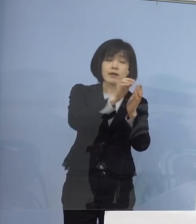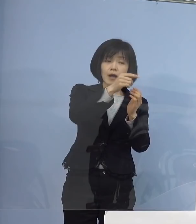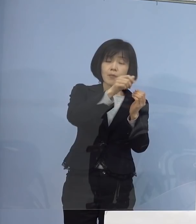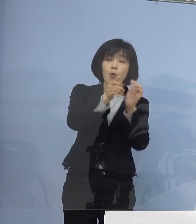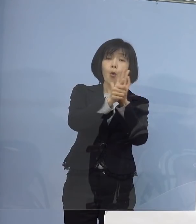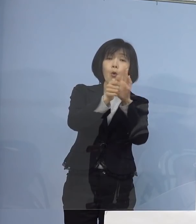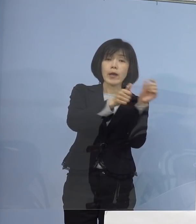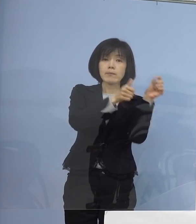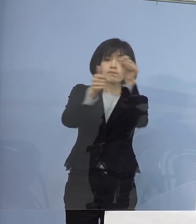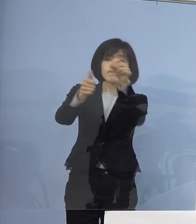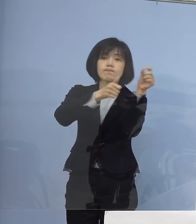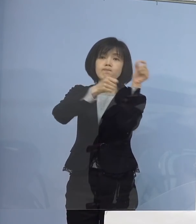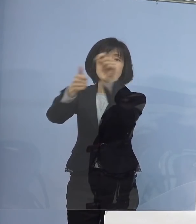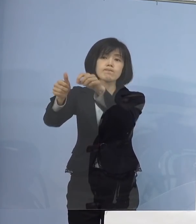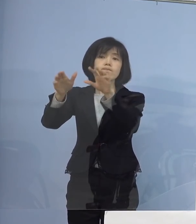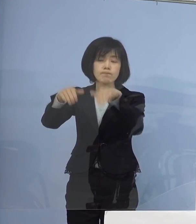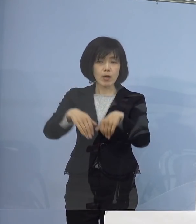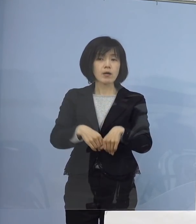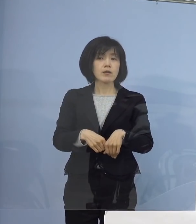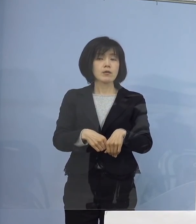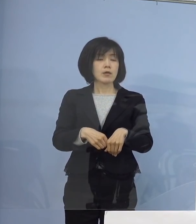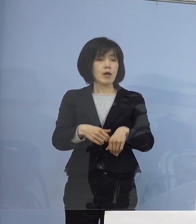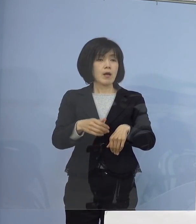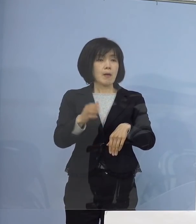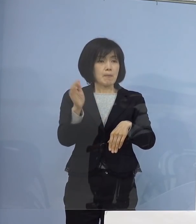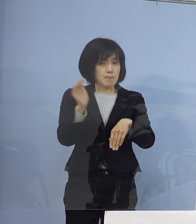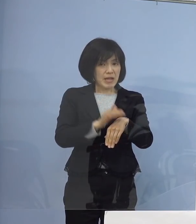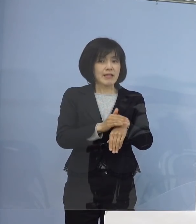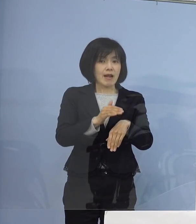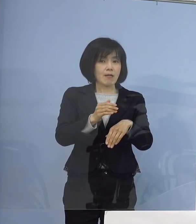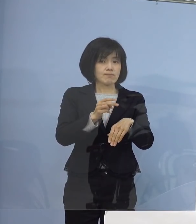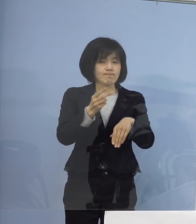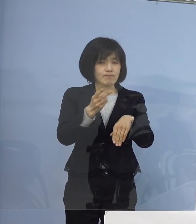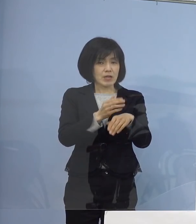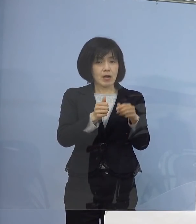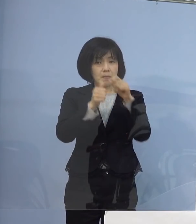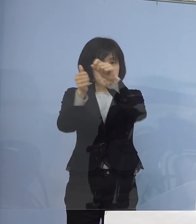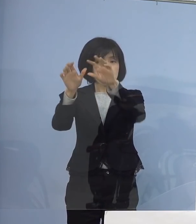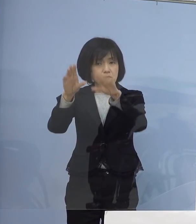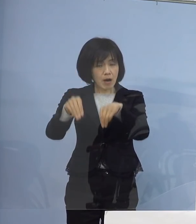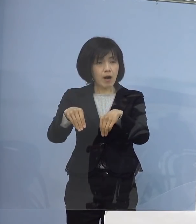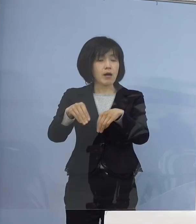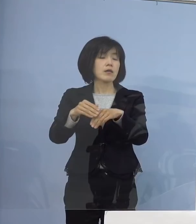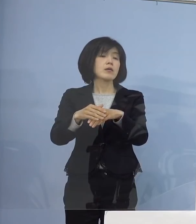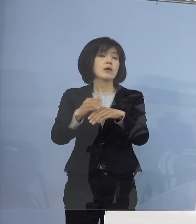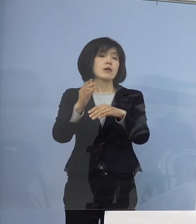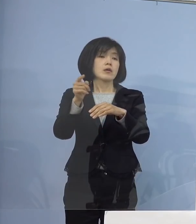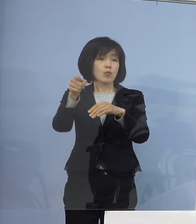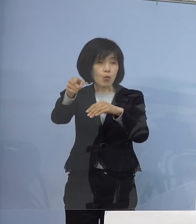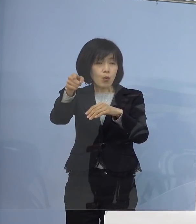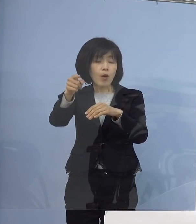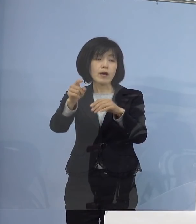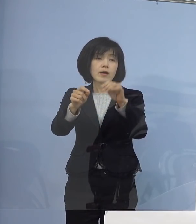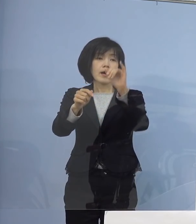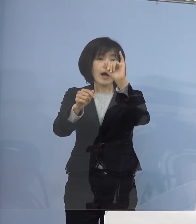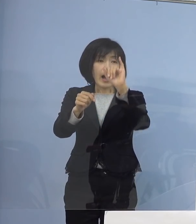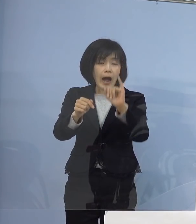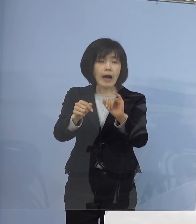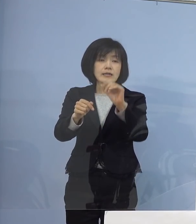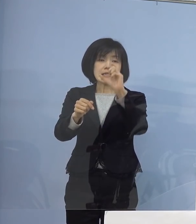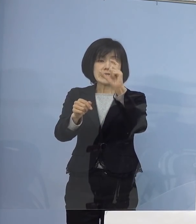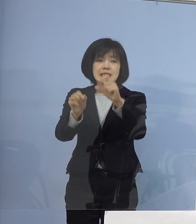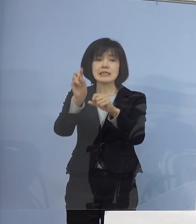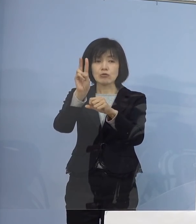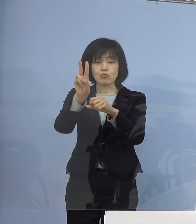なぜベテランかといったら中等症以上はICU ここの対応ができる人でないと出来ないんです